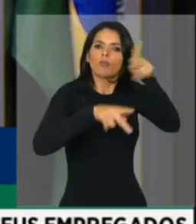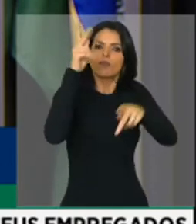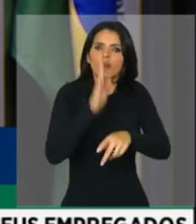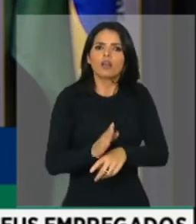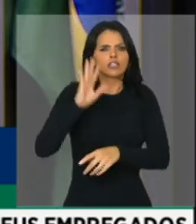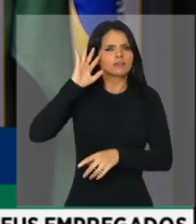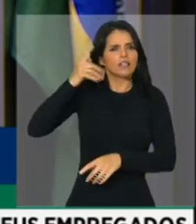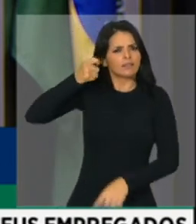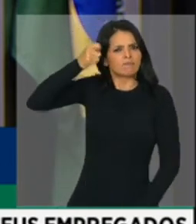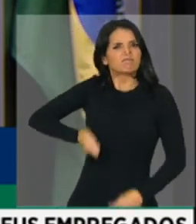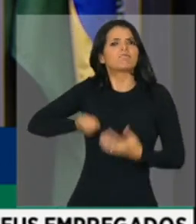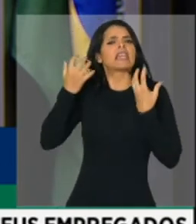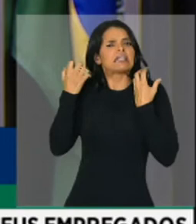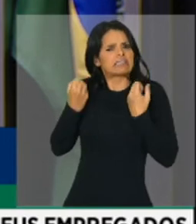BRASIL E TOMAR DECISÕES PESADAS, SIM, DIFÍCEIS, SE